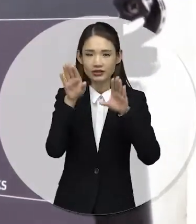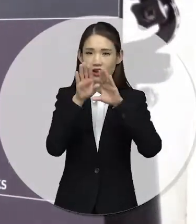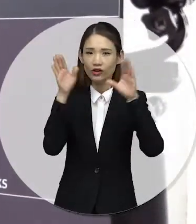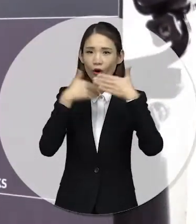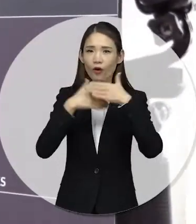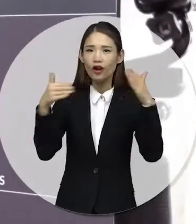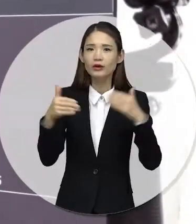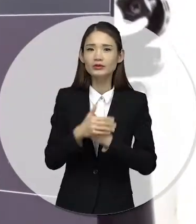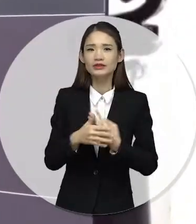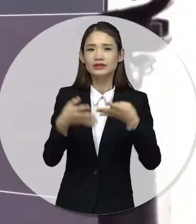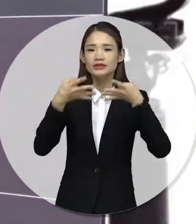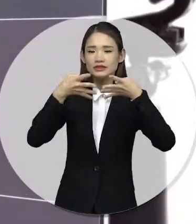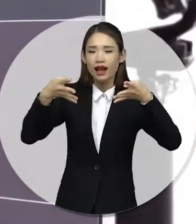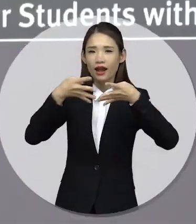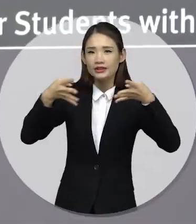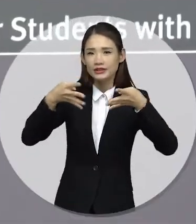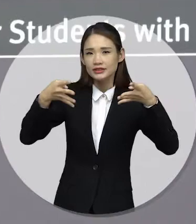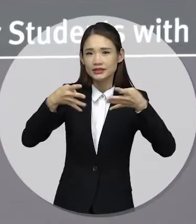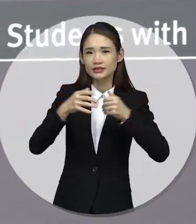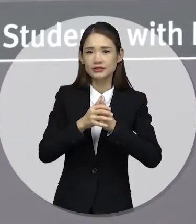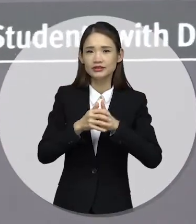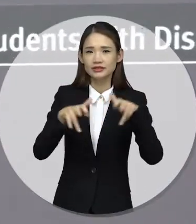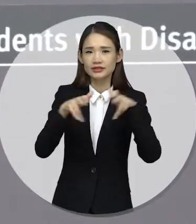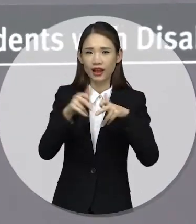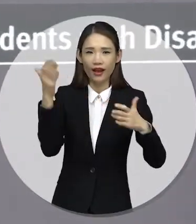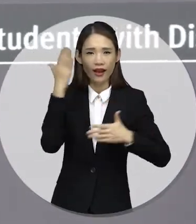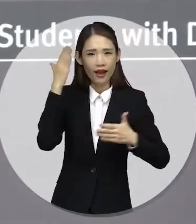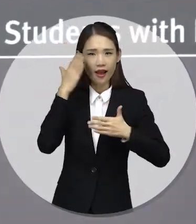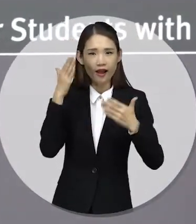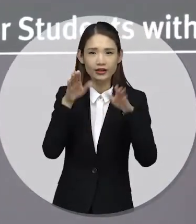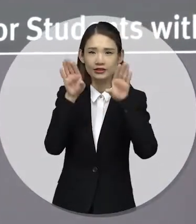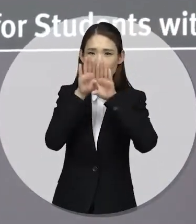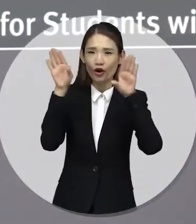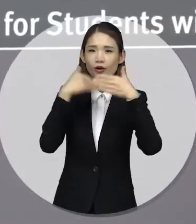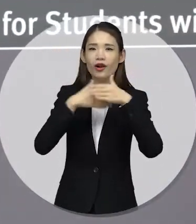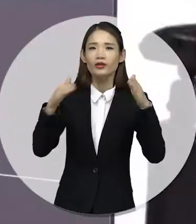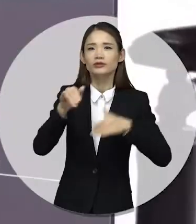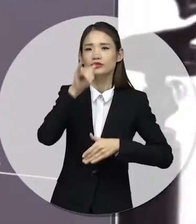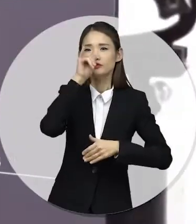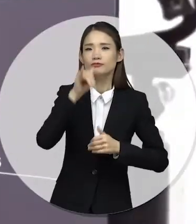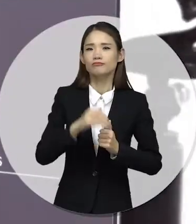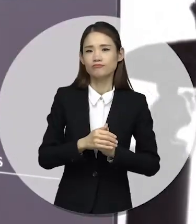김한솔 : 어디, 어디? / 김소희 : 4층 장애 학생 열람실. “장애 학생 열람실” 김한솔 : 아 진짜? / 김소희 : 응!